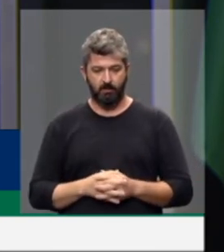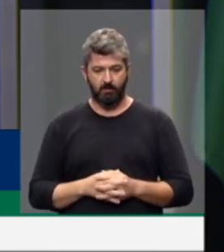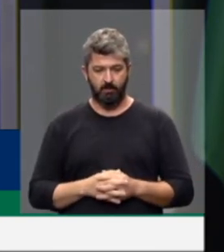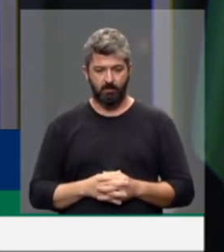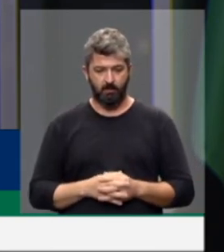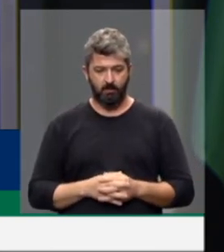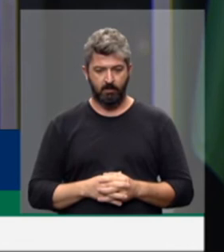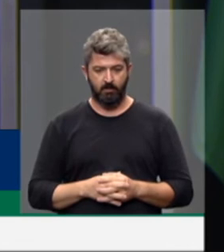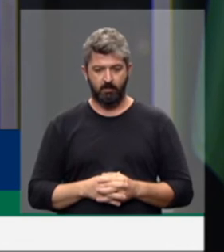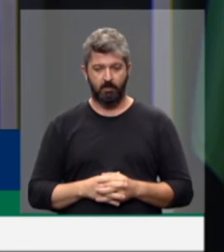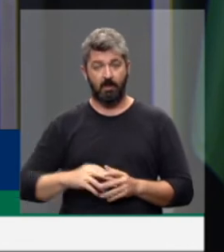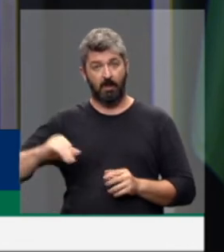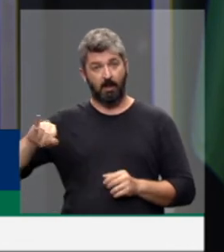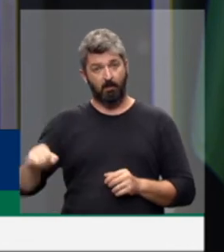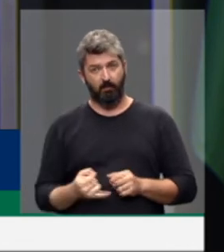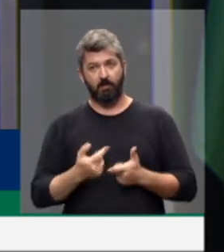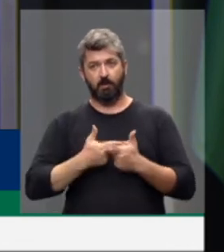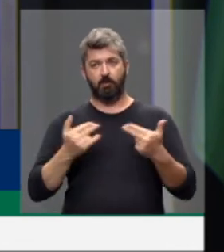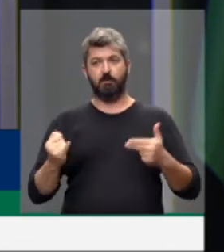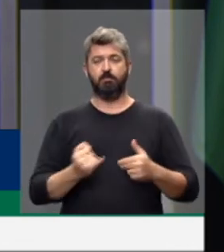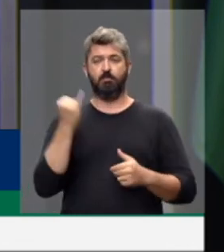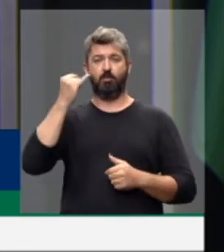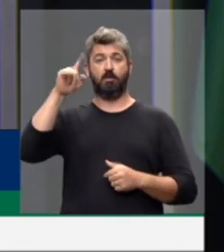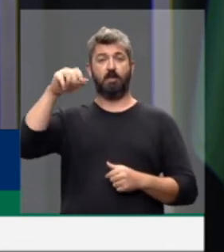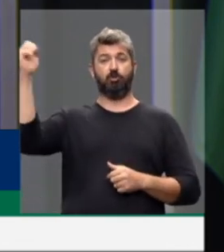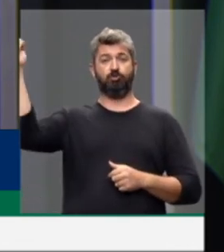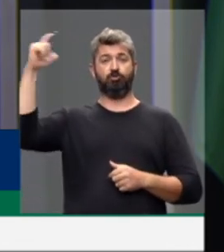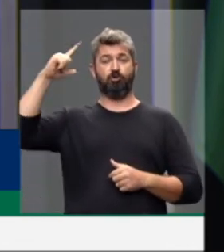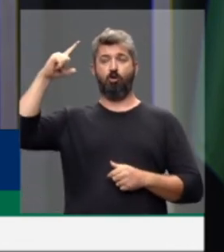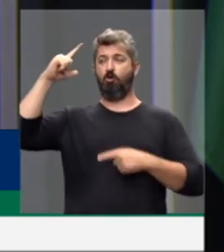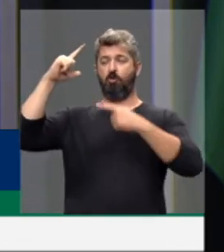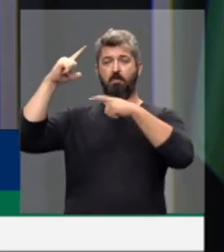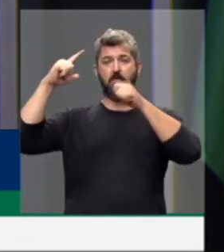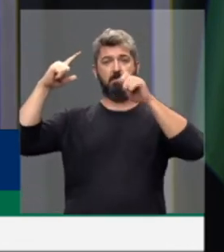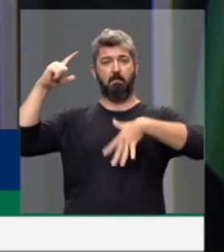EMPREGOS AS DESIGUALDADES REGIONAIS, E AS DESIGUALDADES SOCIAIS DESSE PAÍS, APROVEITANDO AQUILO QUE NÓS